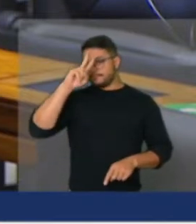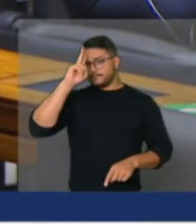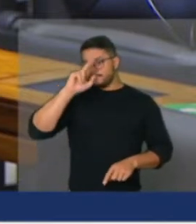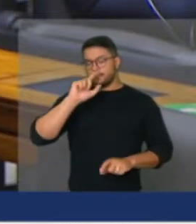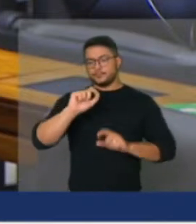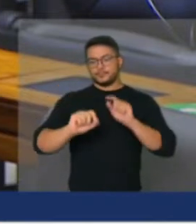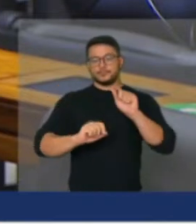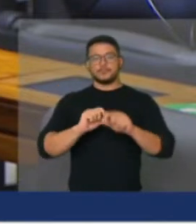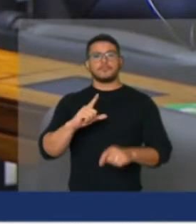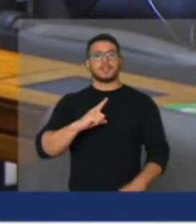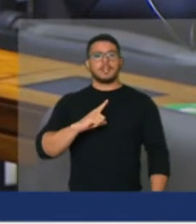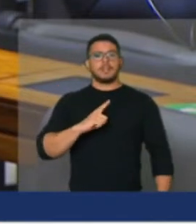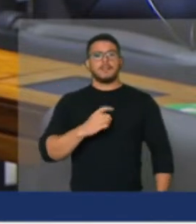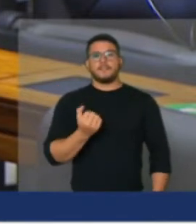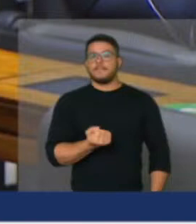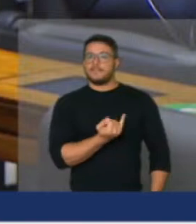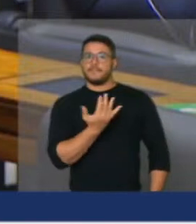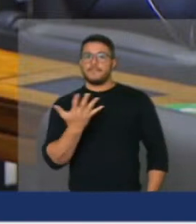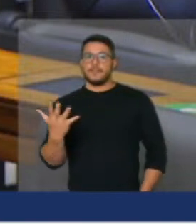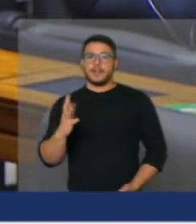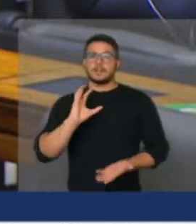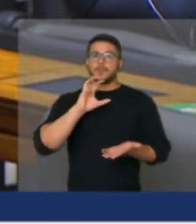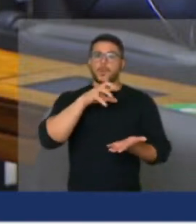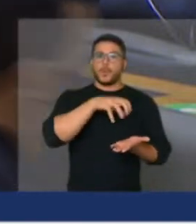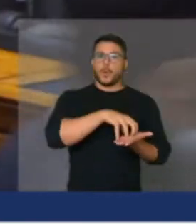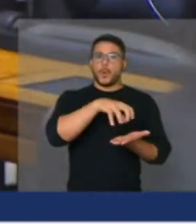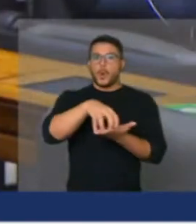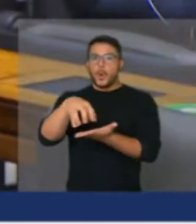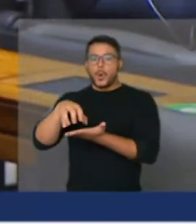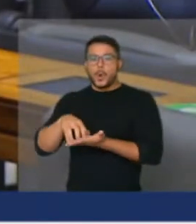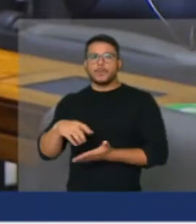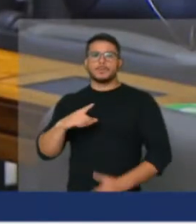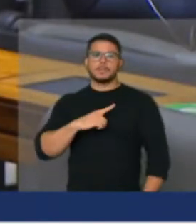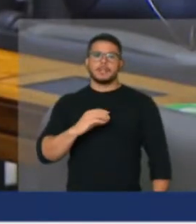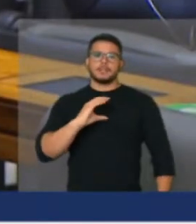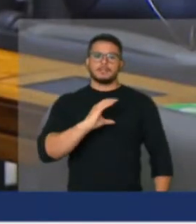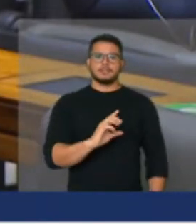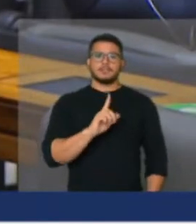ÓRGÃOS... É PRÓPRIA CONTROLADORIA GERAL... PARA PODER... VERIFICAR QUALQUER